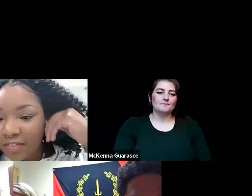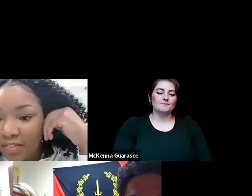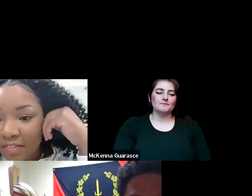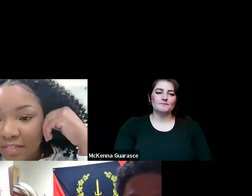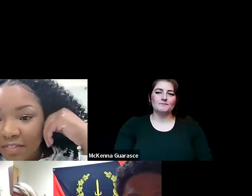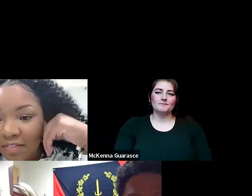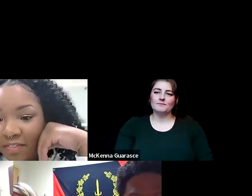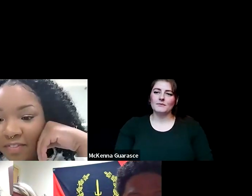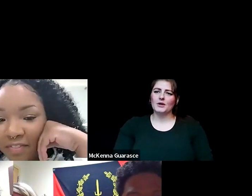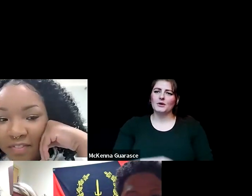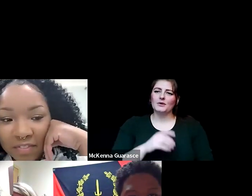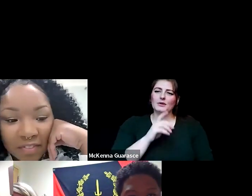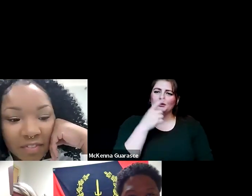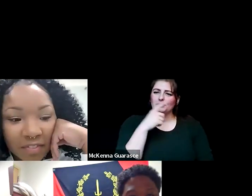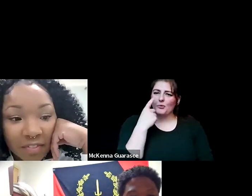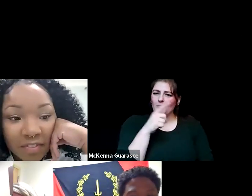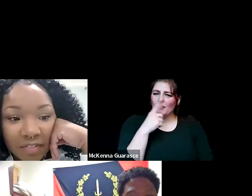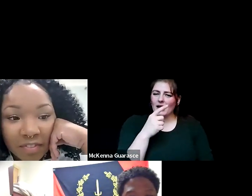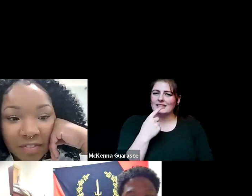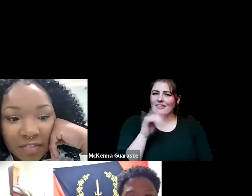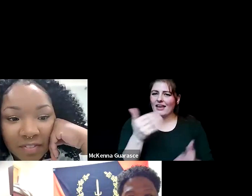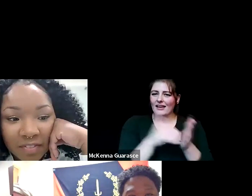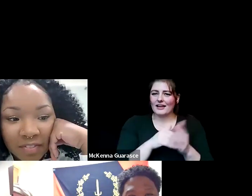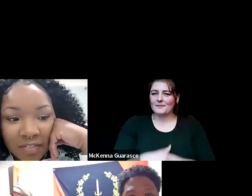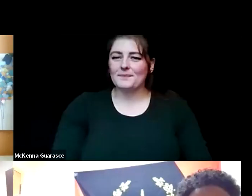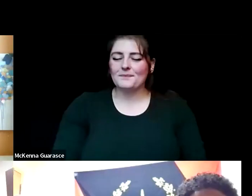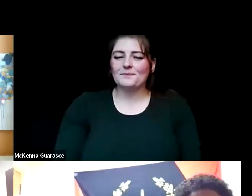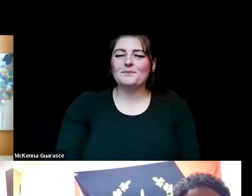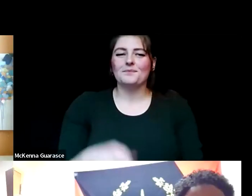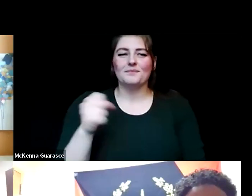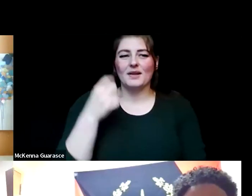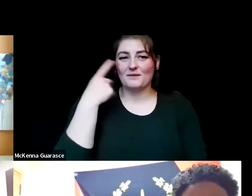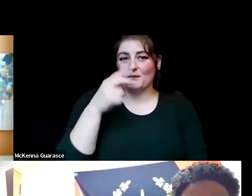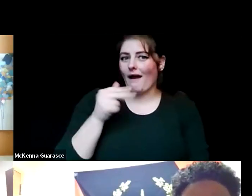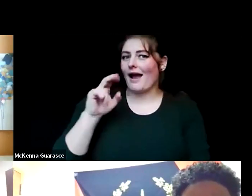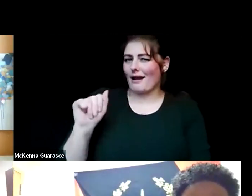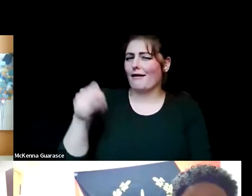¿Puedes repetirlo para Hanna? Sí, para Hanna.